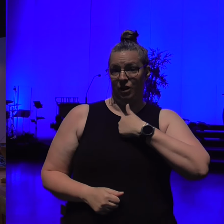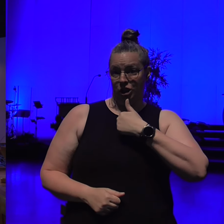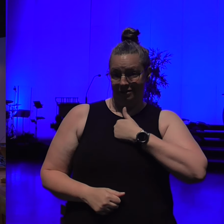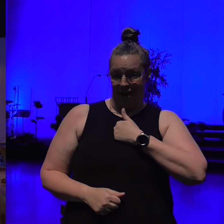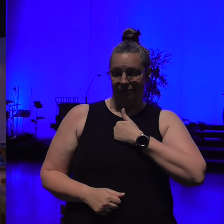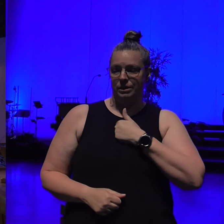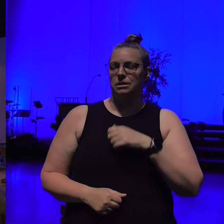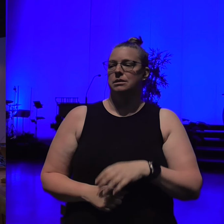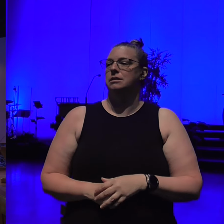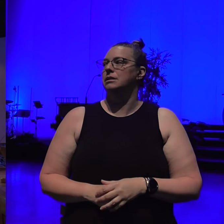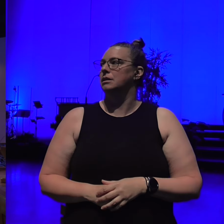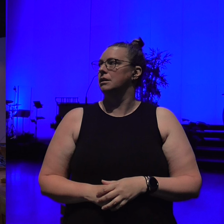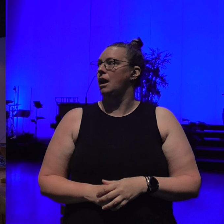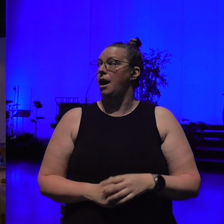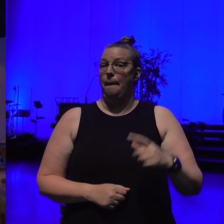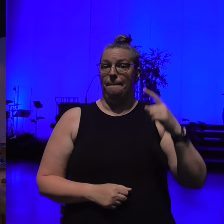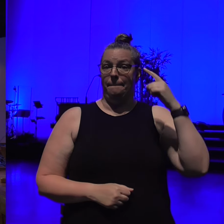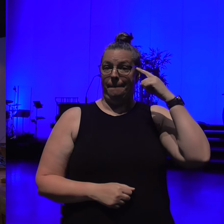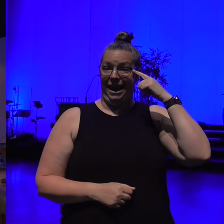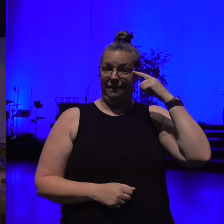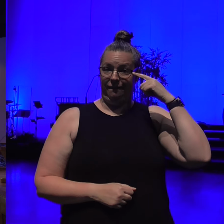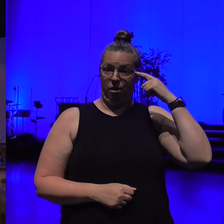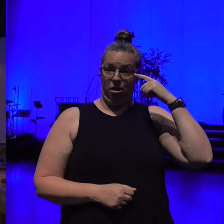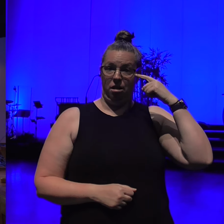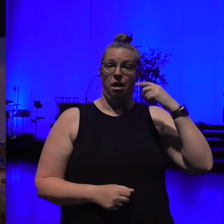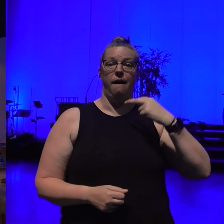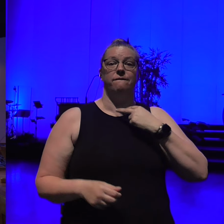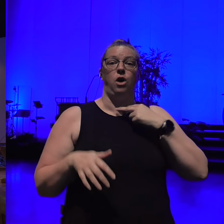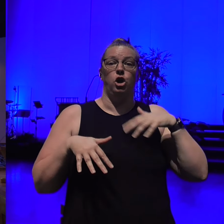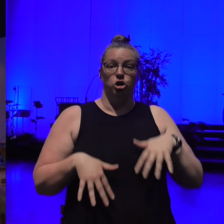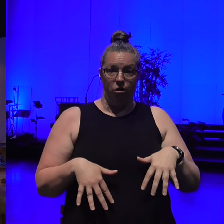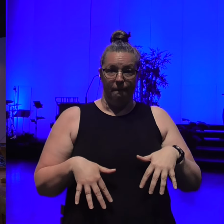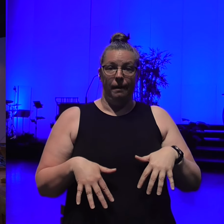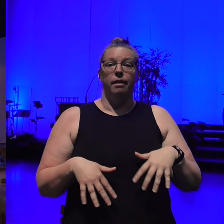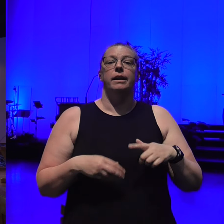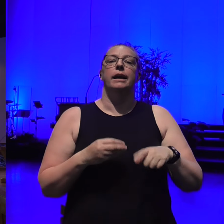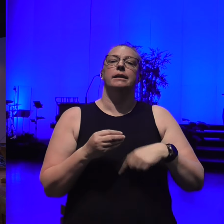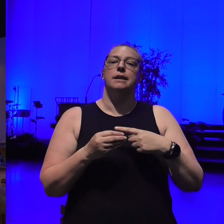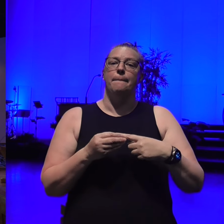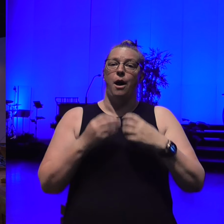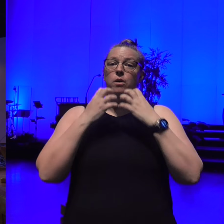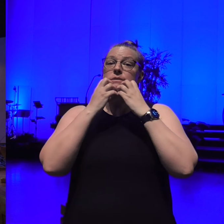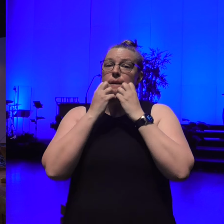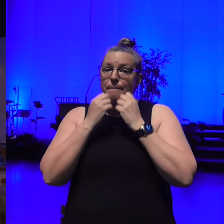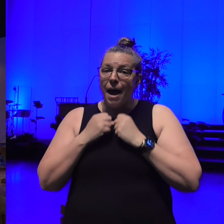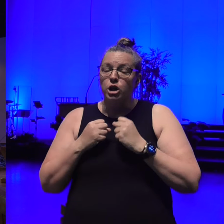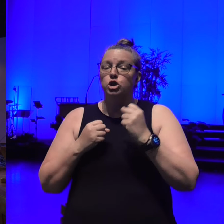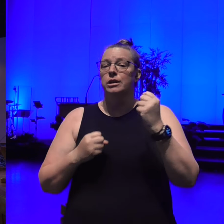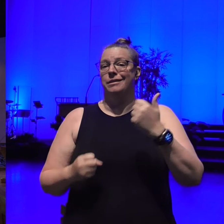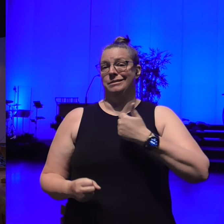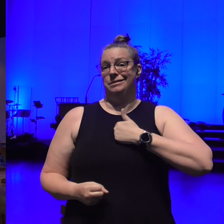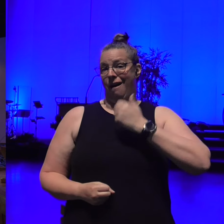La vulnerabilidad consciente se trata de una autoconciencia compasiva porque al ser